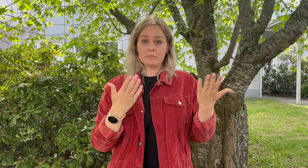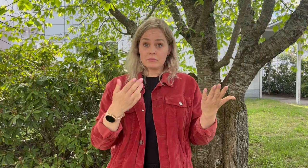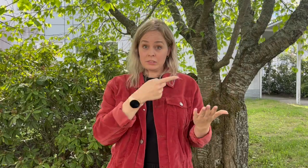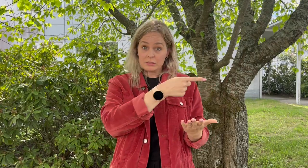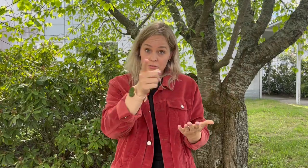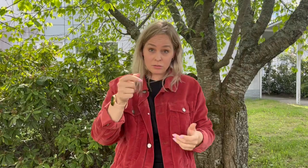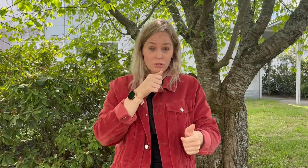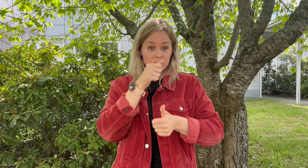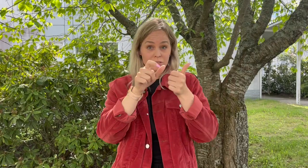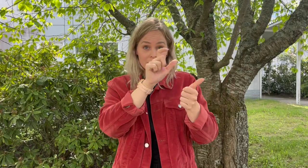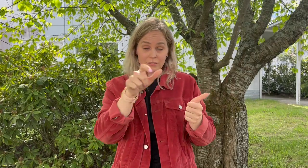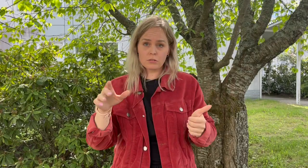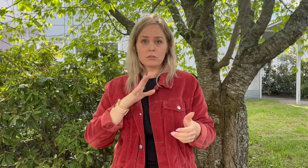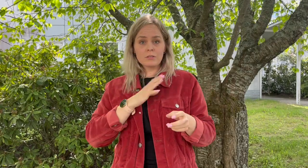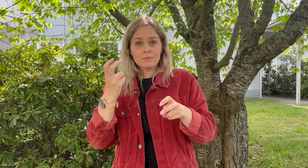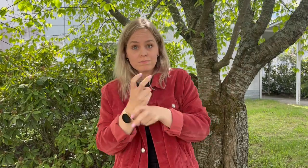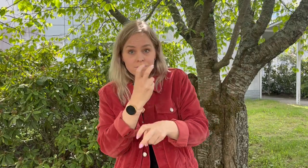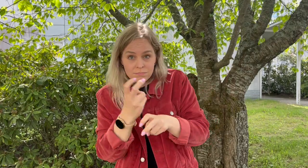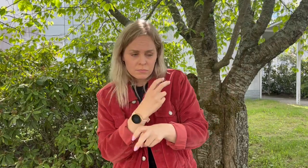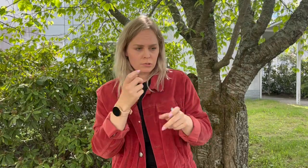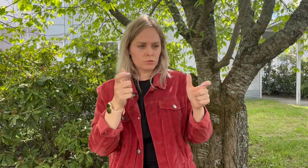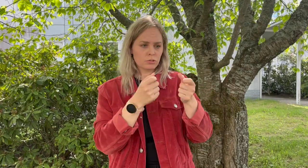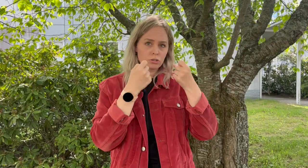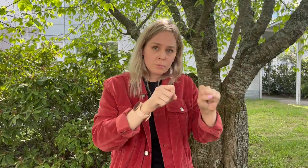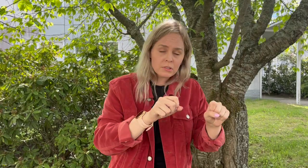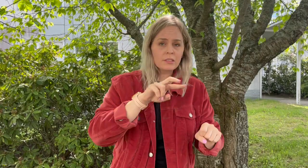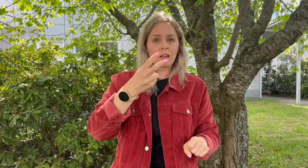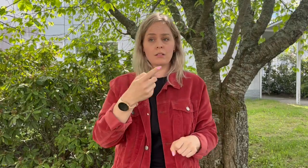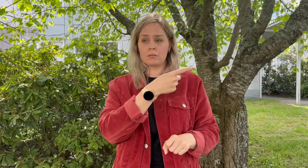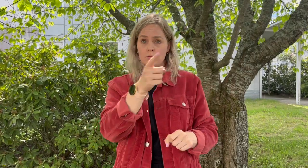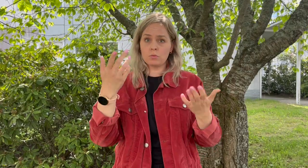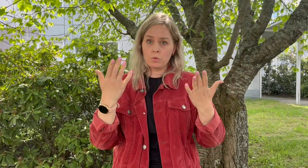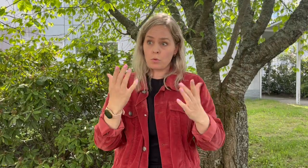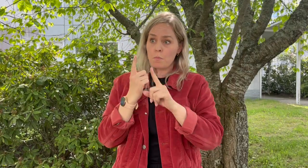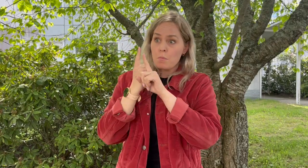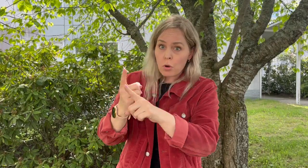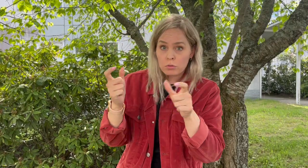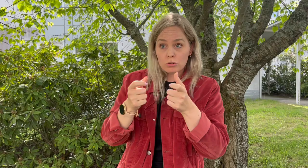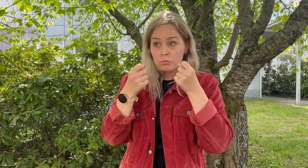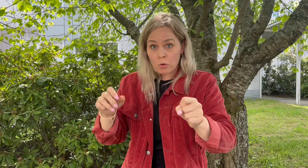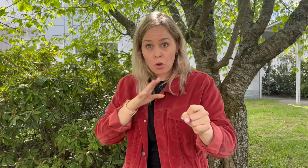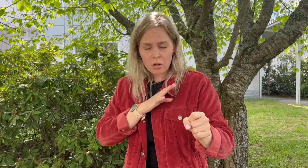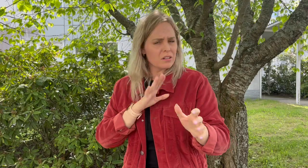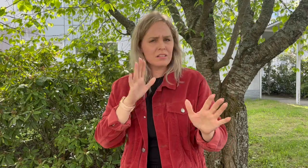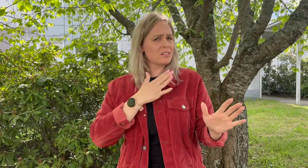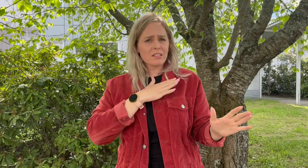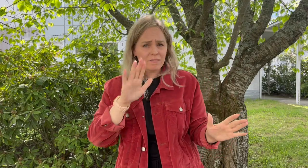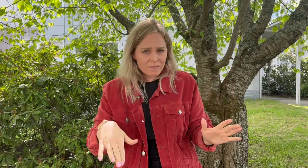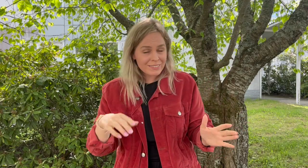Osallistujilta ei vaadita aikaisempaa kokemusta yhdistystoiminnasta - eikä tarvitse olla jo yhdistyksen hommissa mukana, -